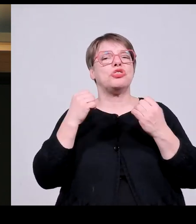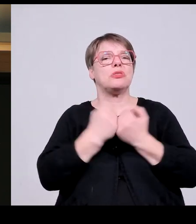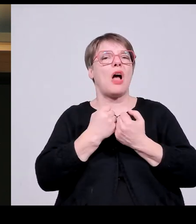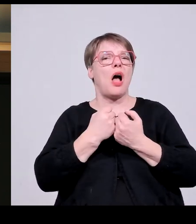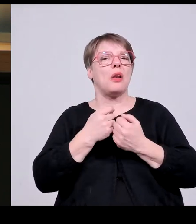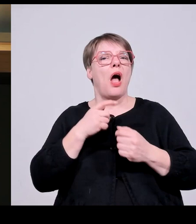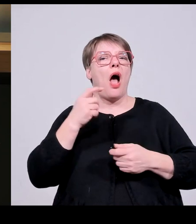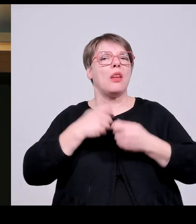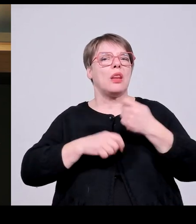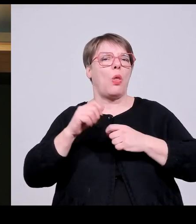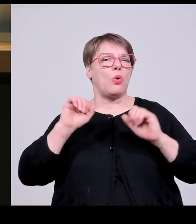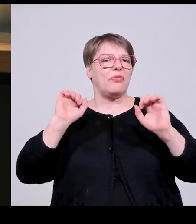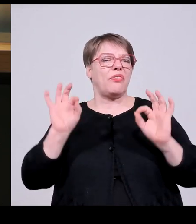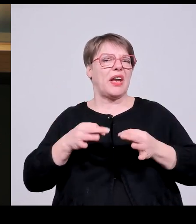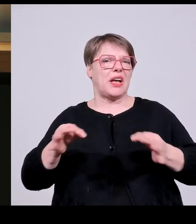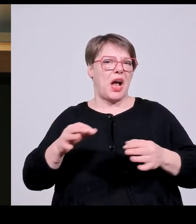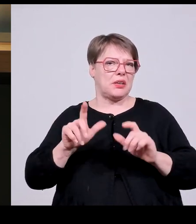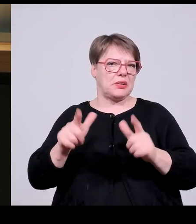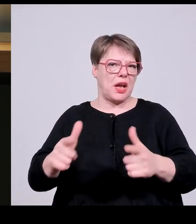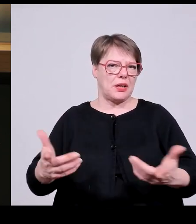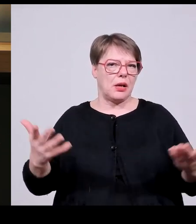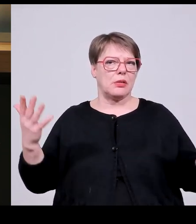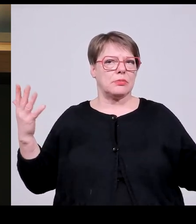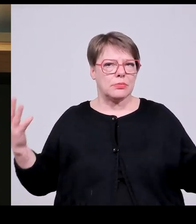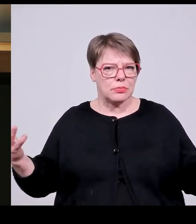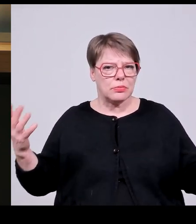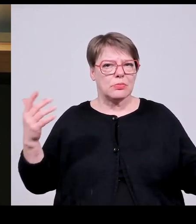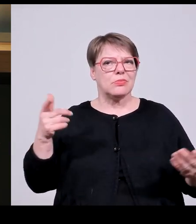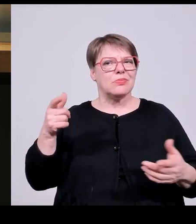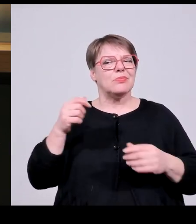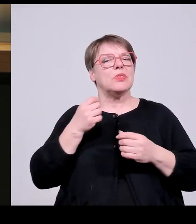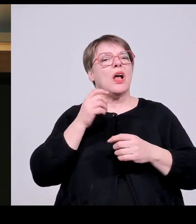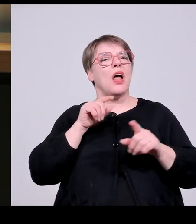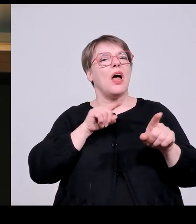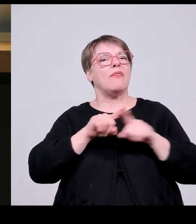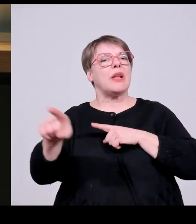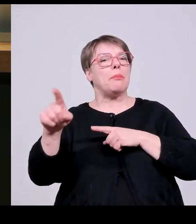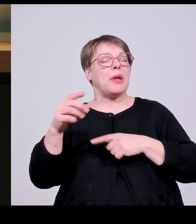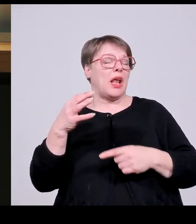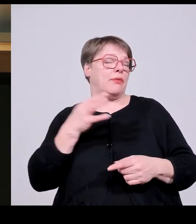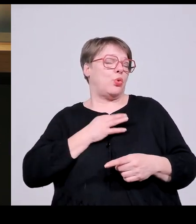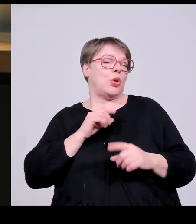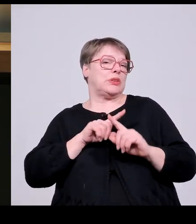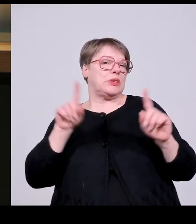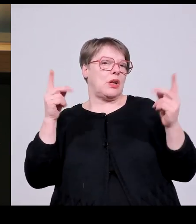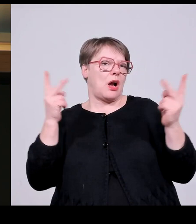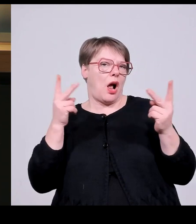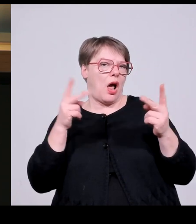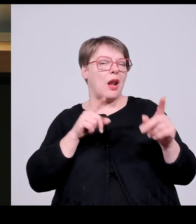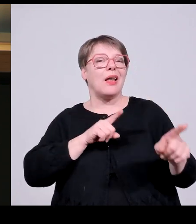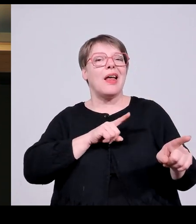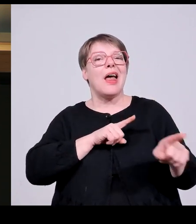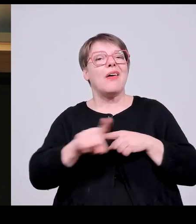holt den Verkehr aus den Wohngebieten Wohngebieten reduziert Lärm und verhindert Stau, die Menschen gewinnen an